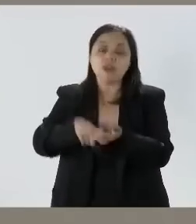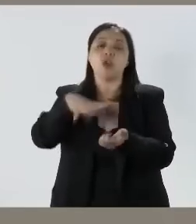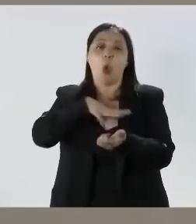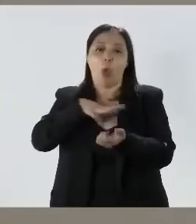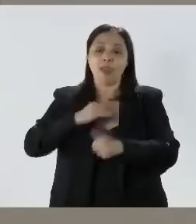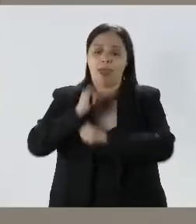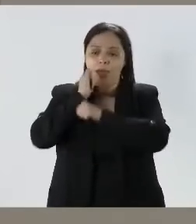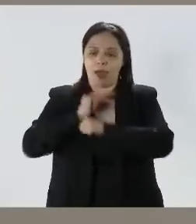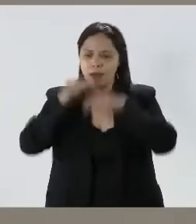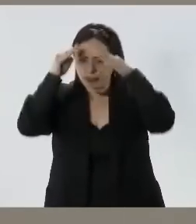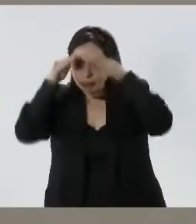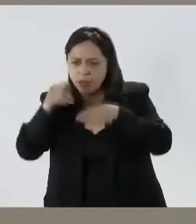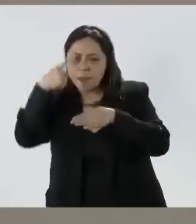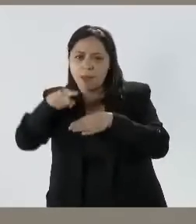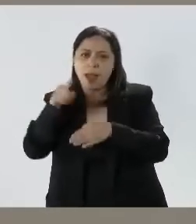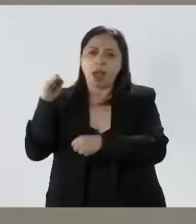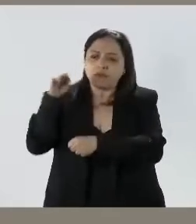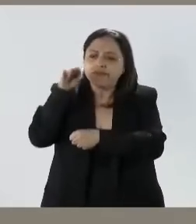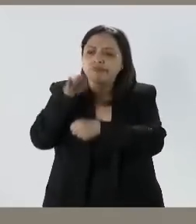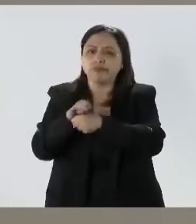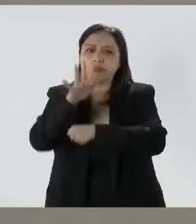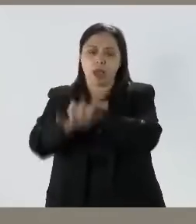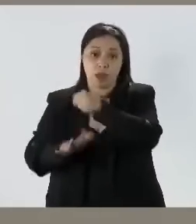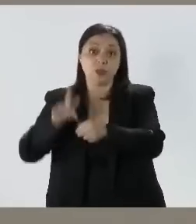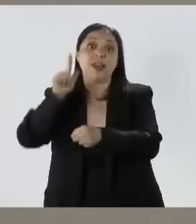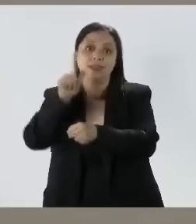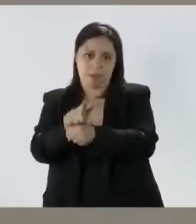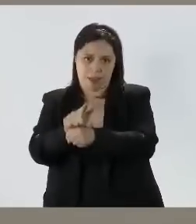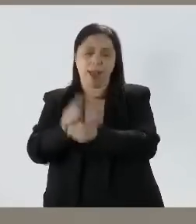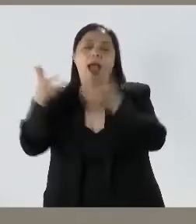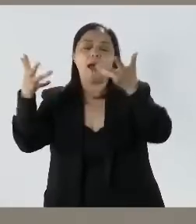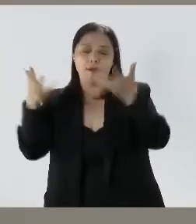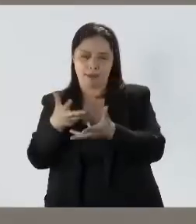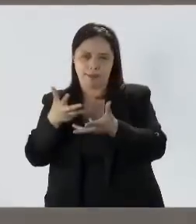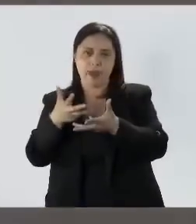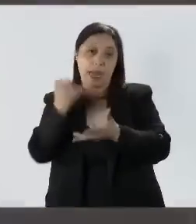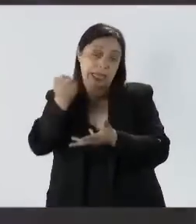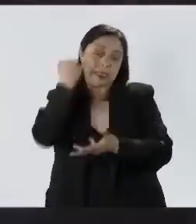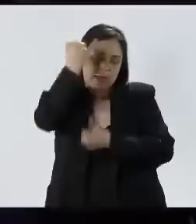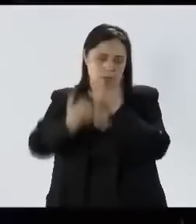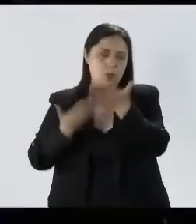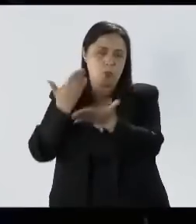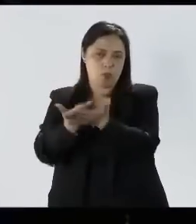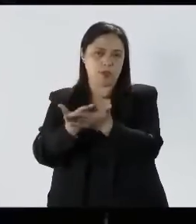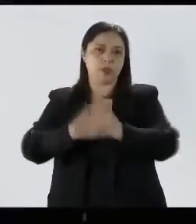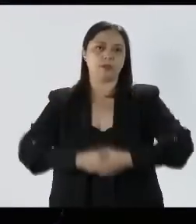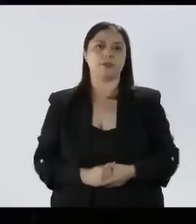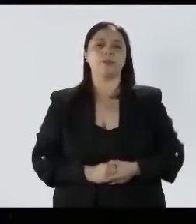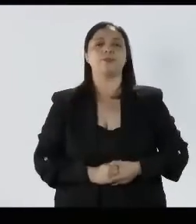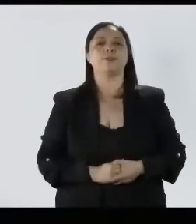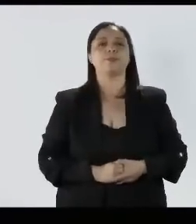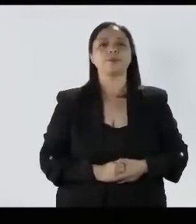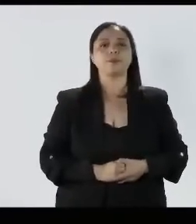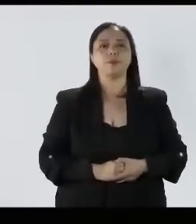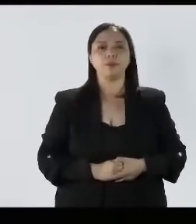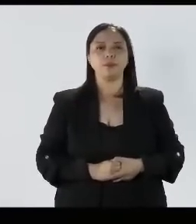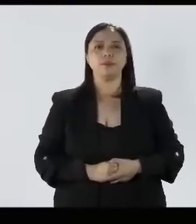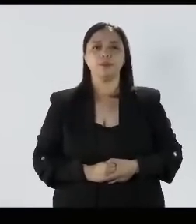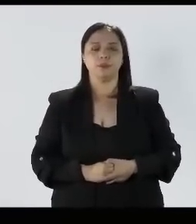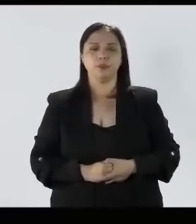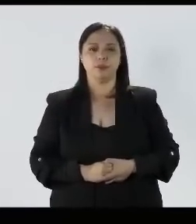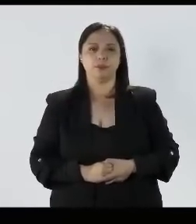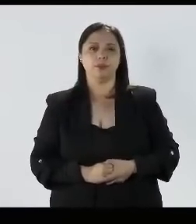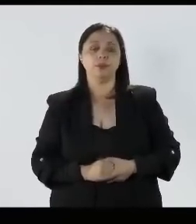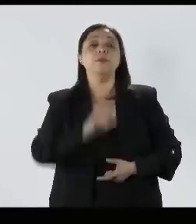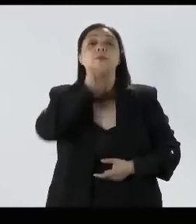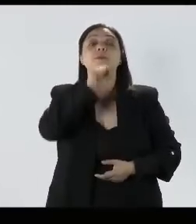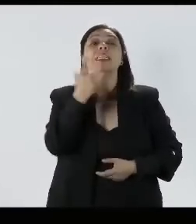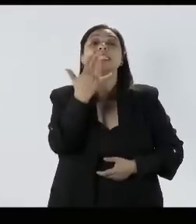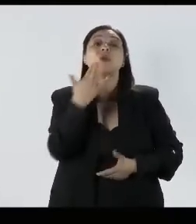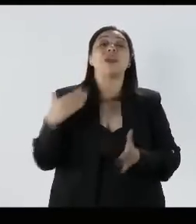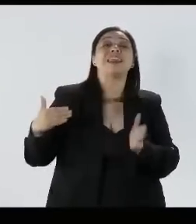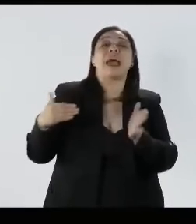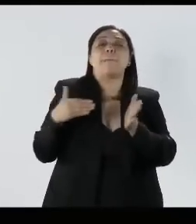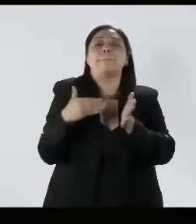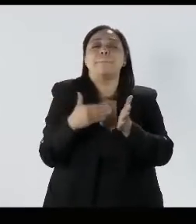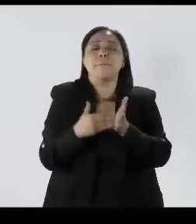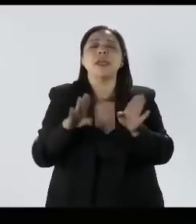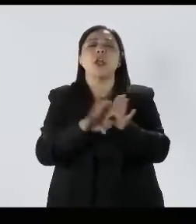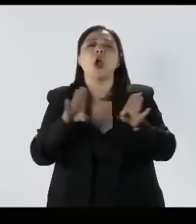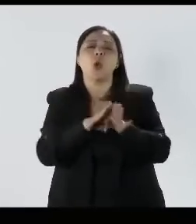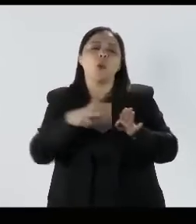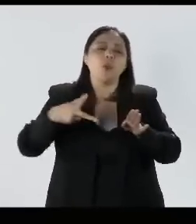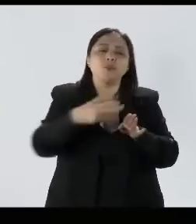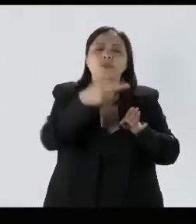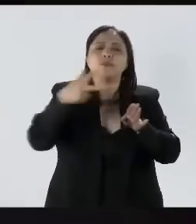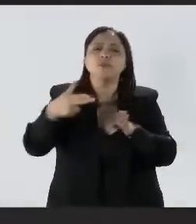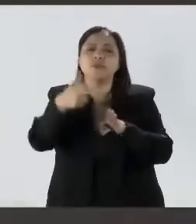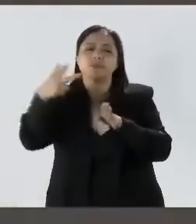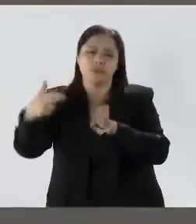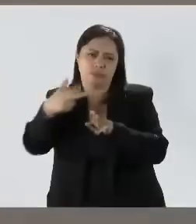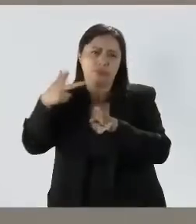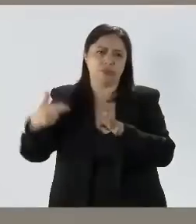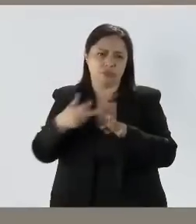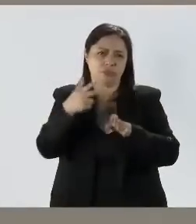defensa y protección animal es la propuesta y realizaremos 00000 esterilizaciones gratuitas